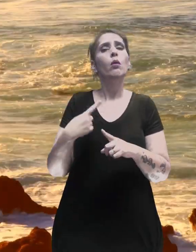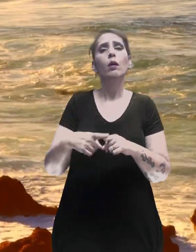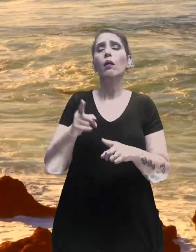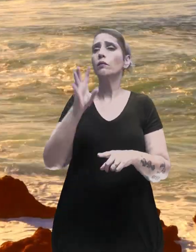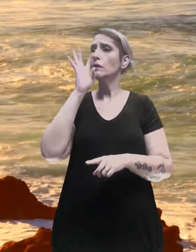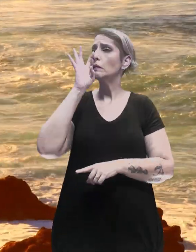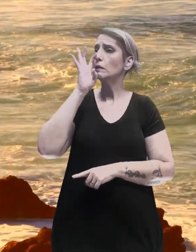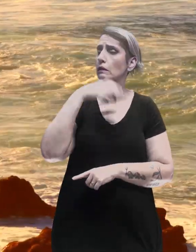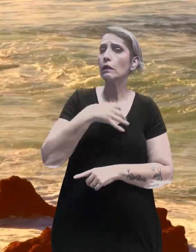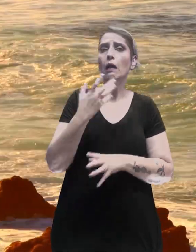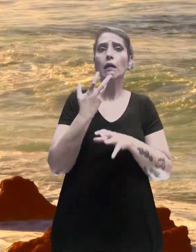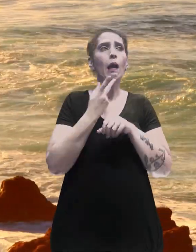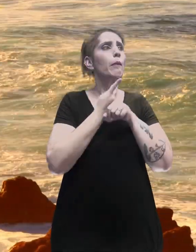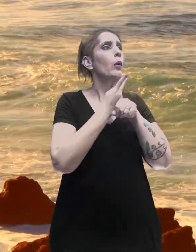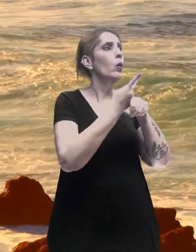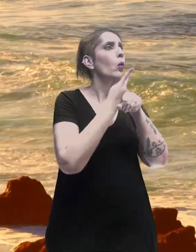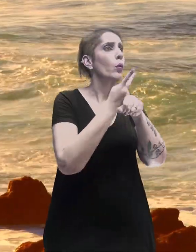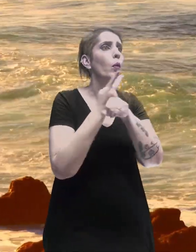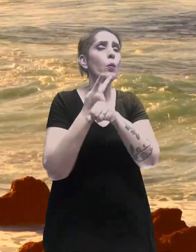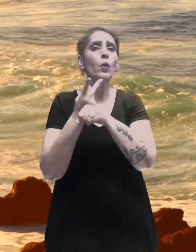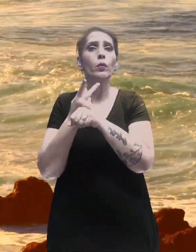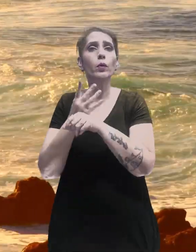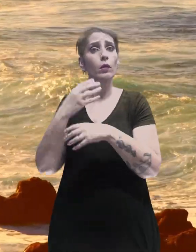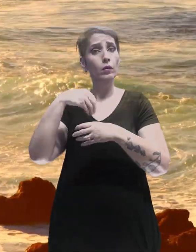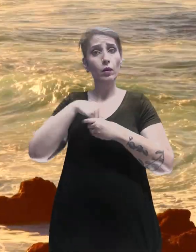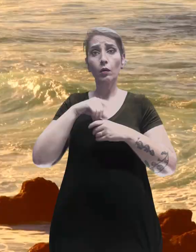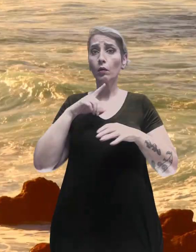você insiste em buscar fora aquilo que já vive dentro de você?